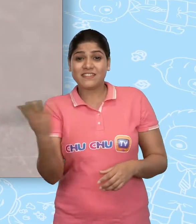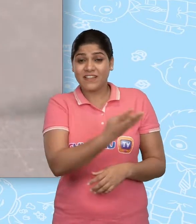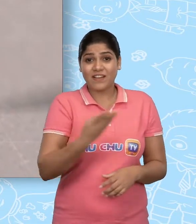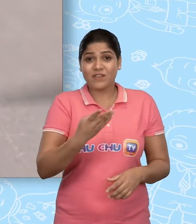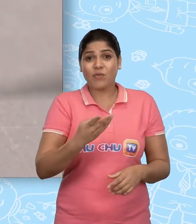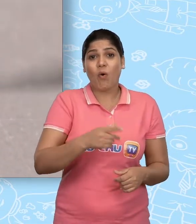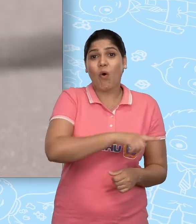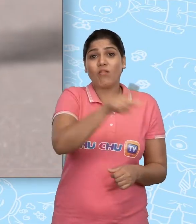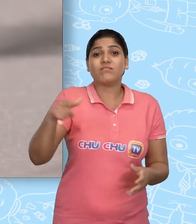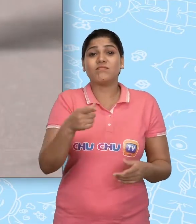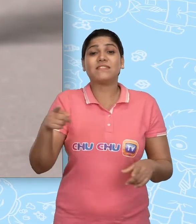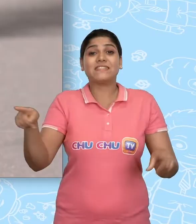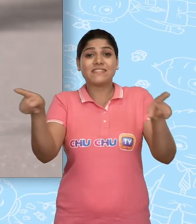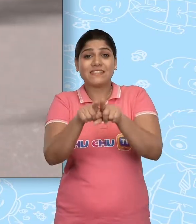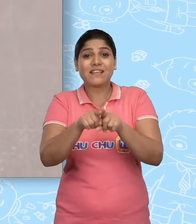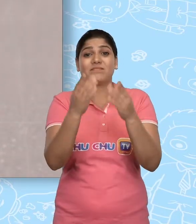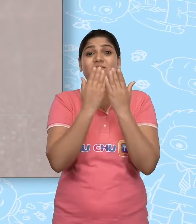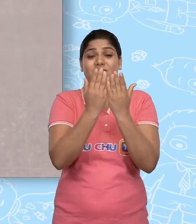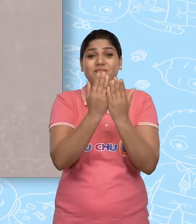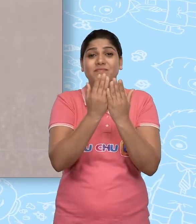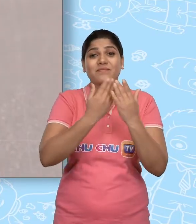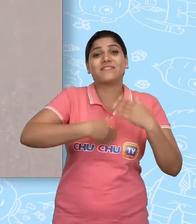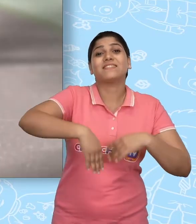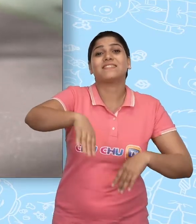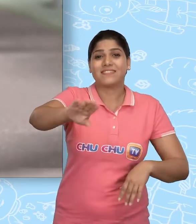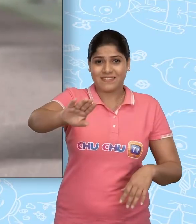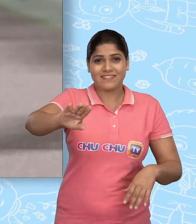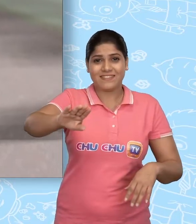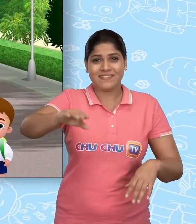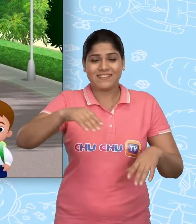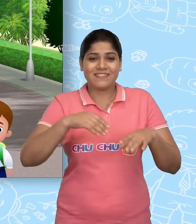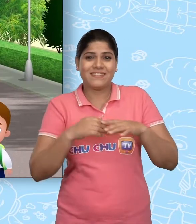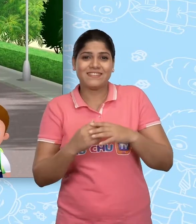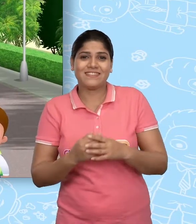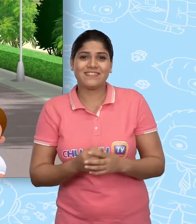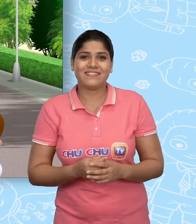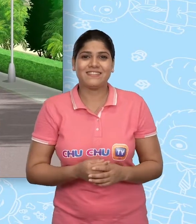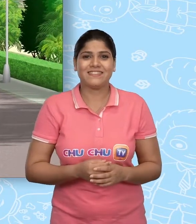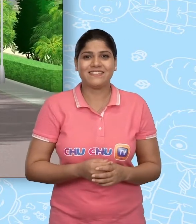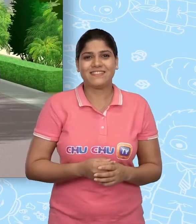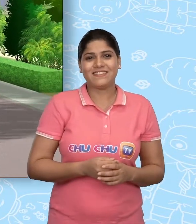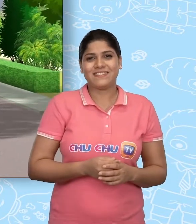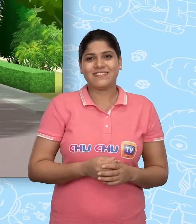ChuChu ChaCha Chiku और Chika। सभी एक ही स्कूल मे जाते थे।